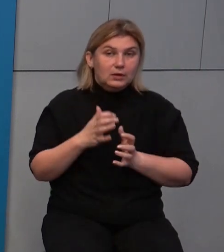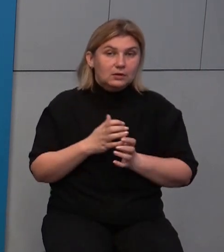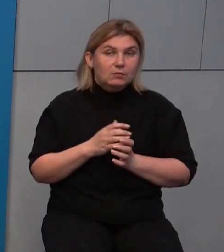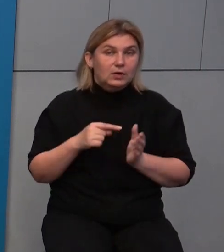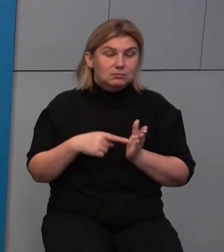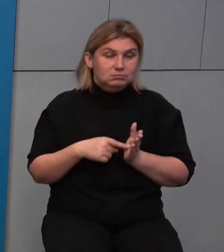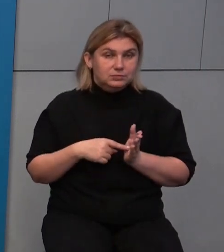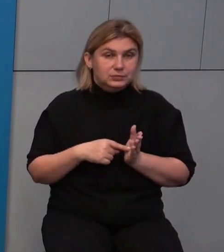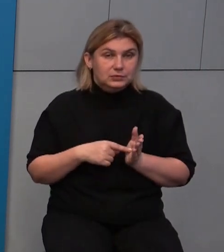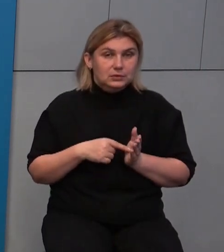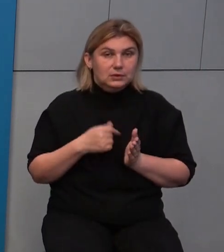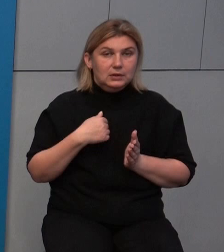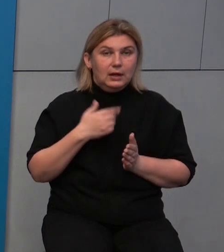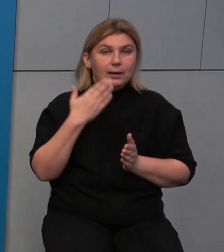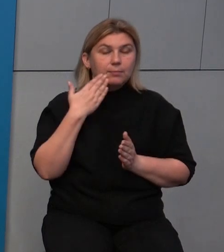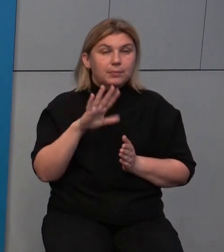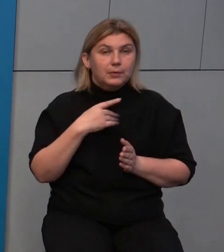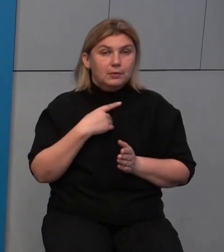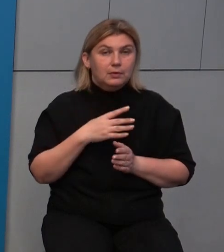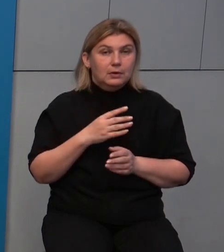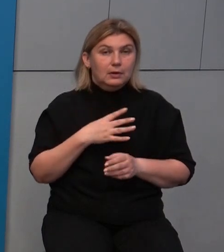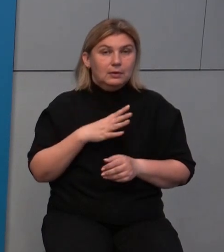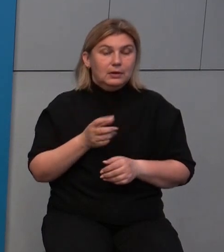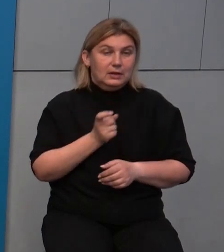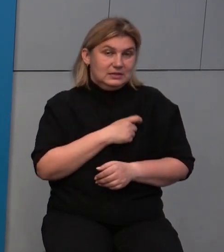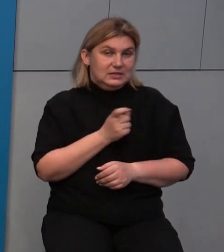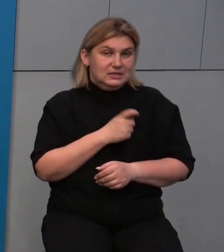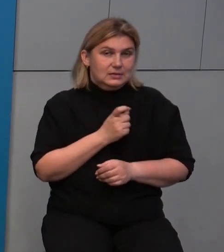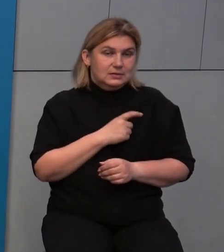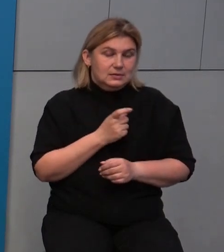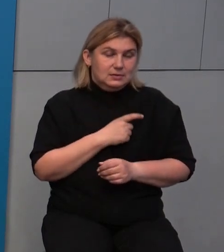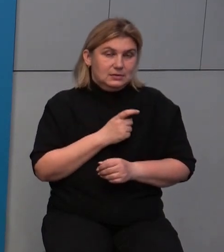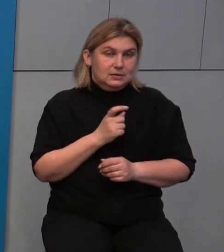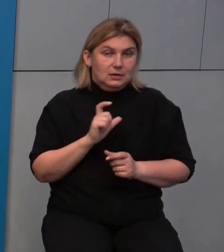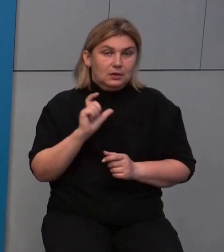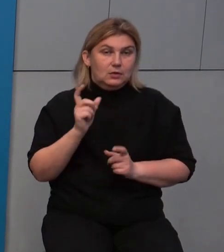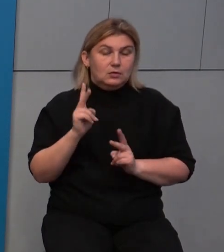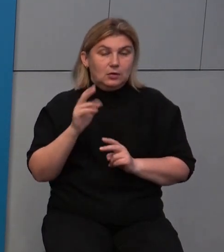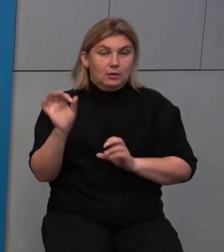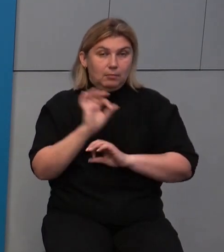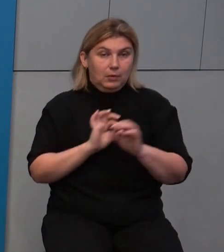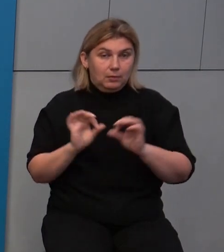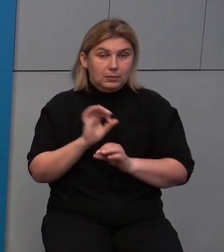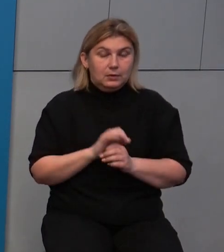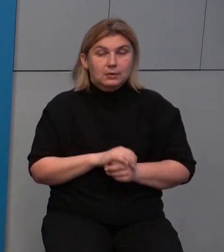Ja albo dostaję palpitacji serca, jak coś tam ktoś popoprawia